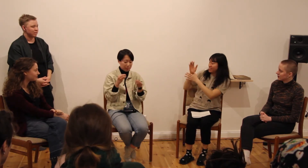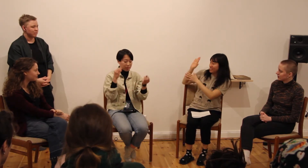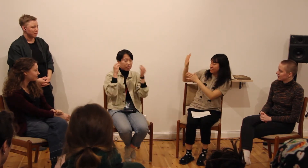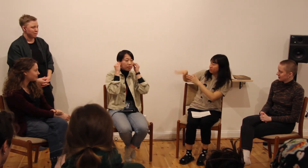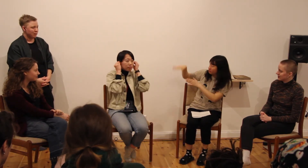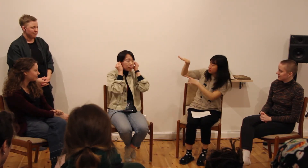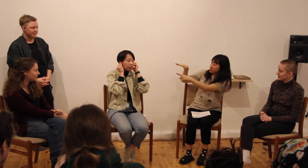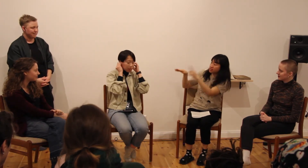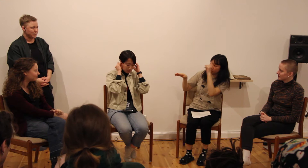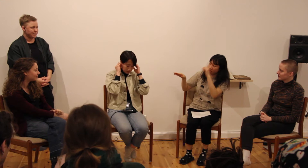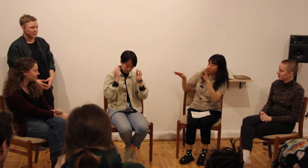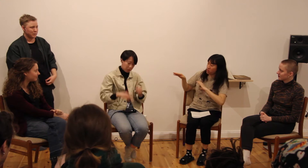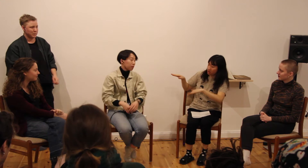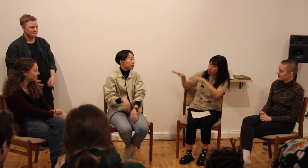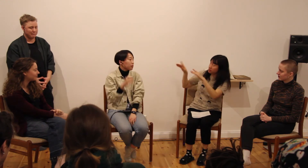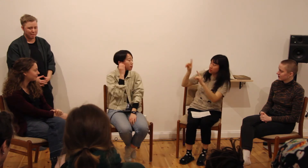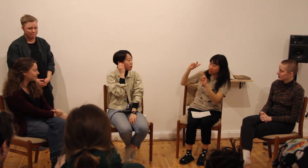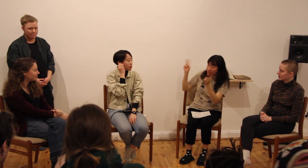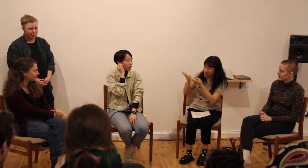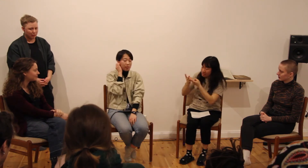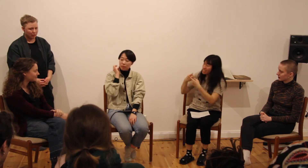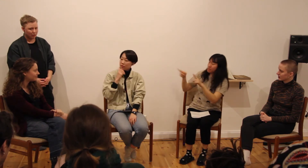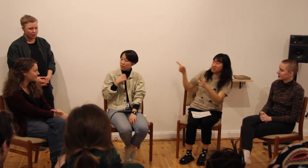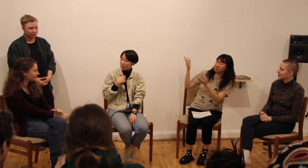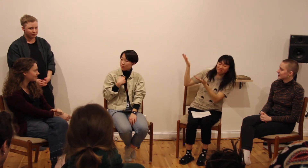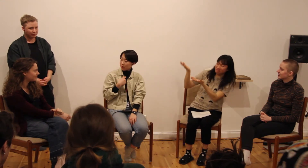Du hast ihn ja auch gesehen. Es ging ja um die koreanische Kultur.